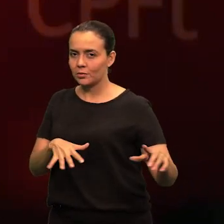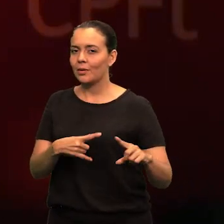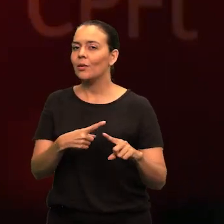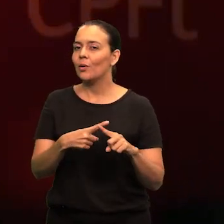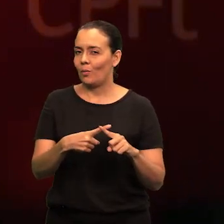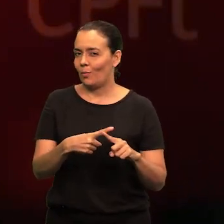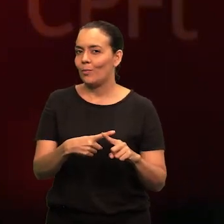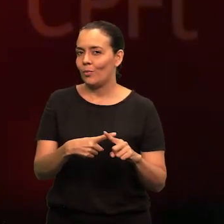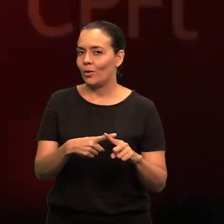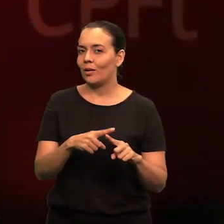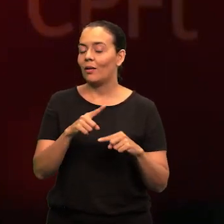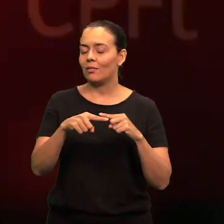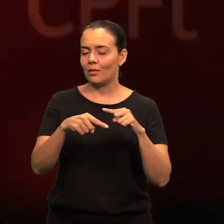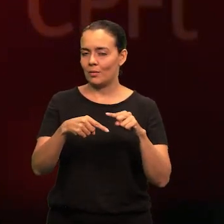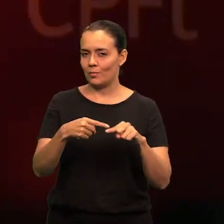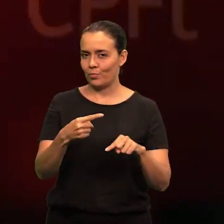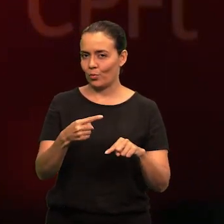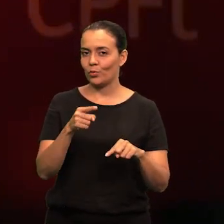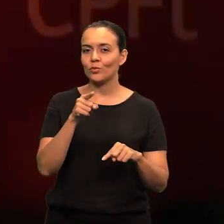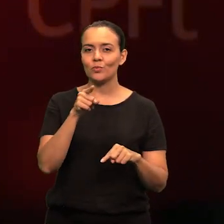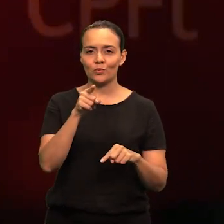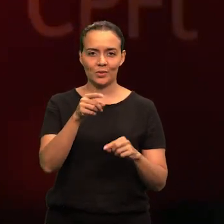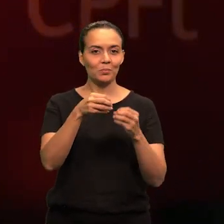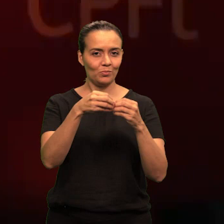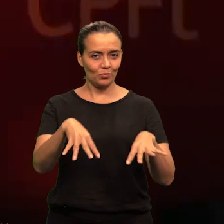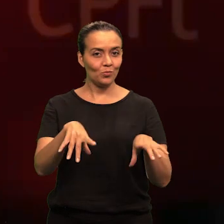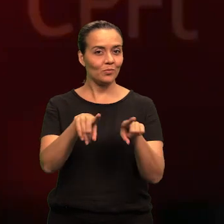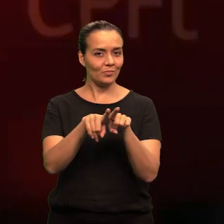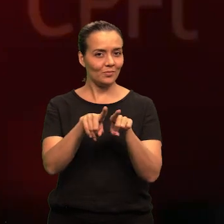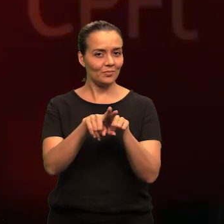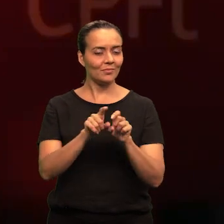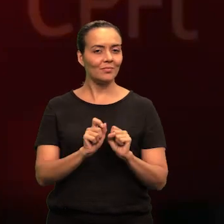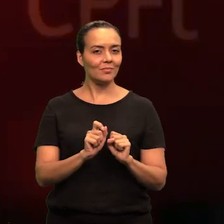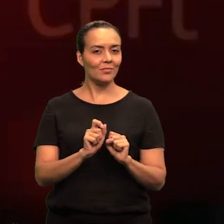porque bate na sua porta depois. E foi o que aconteceu.